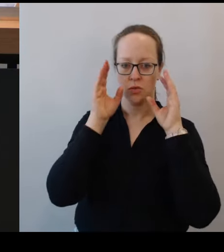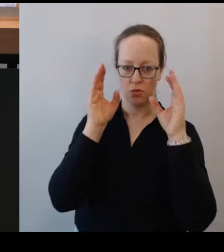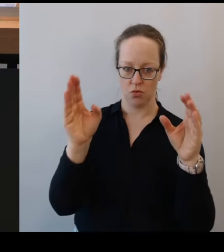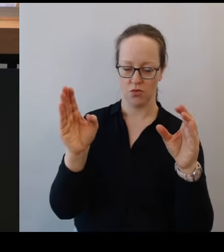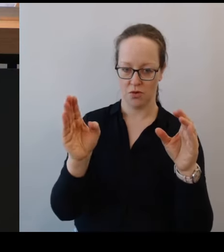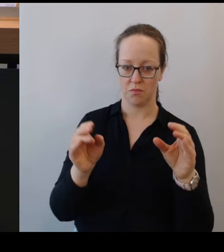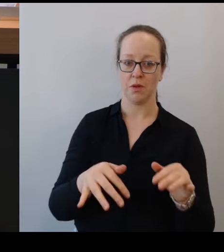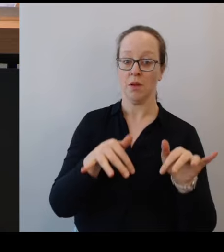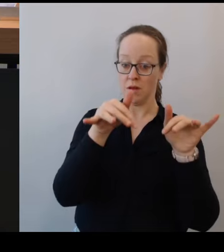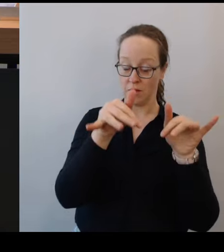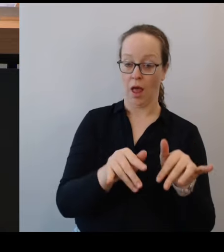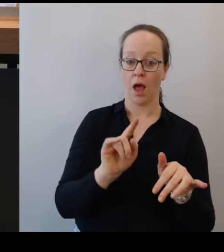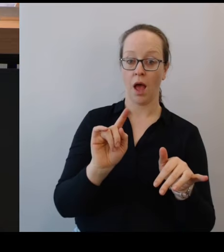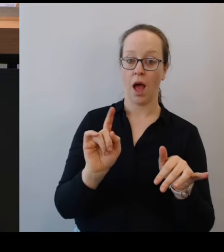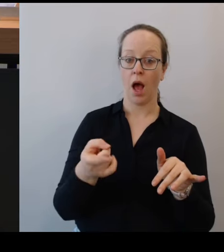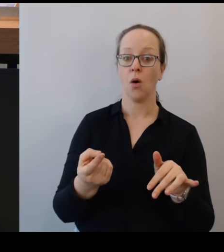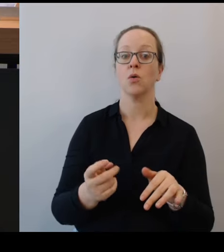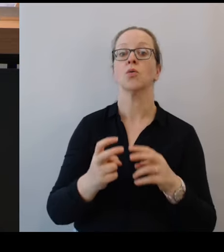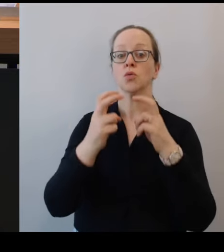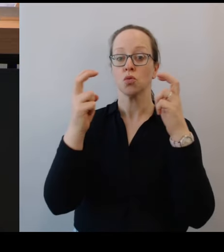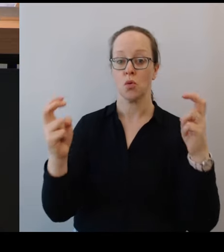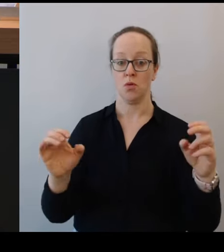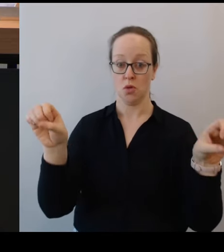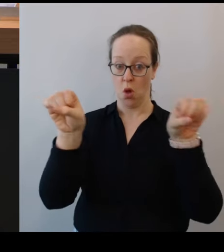Berlin hat eine professionelle Regierung und das